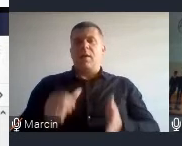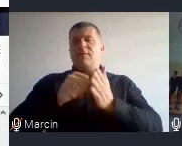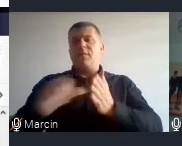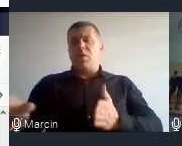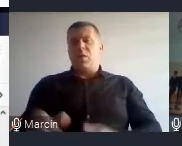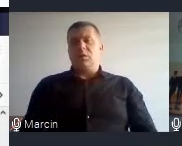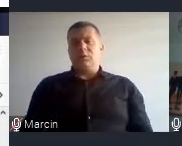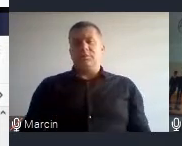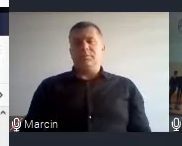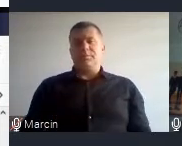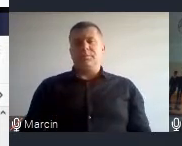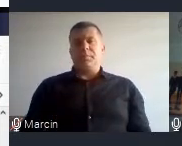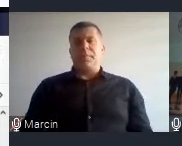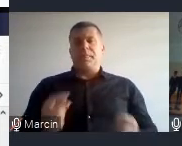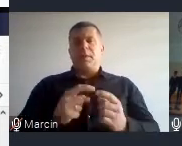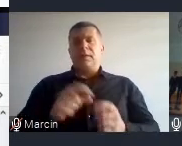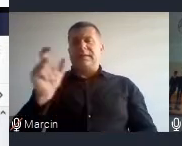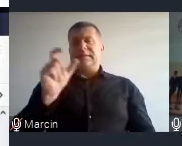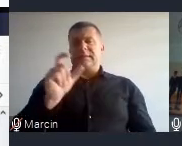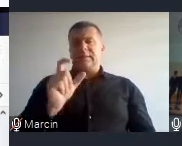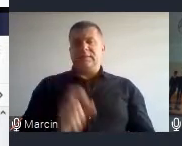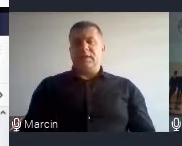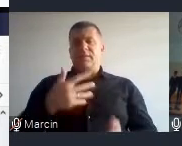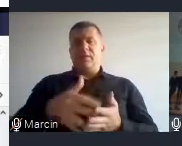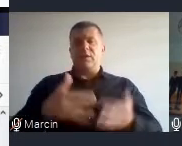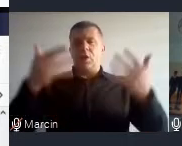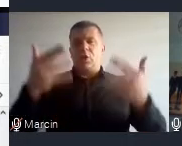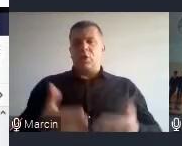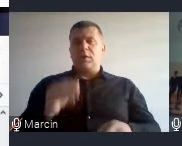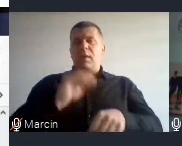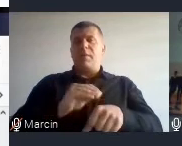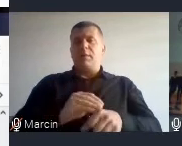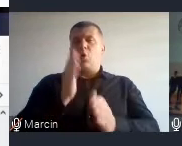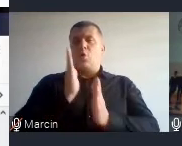chociażby to, które znajduje się pod literą C. – wydatki rozliczamy metodami uproszczonymi.